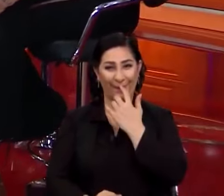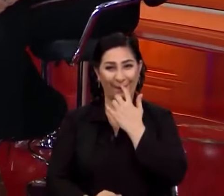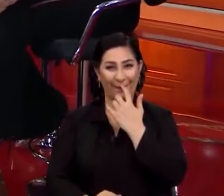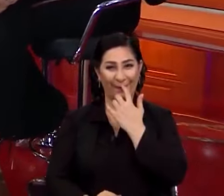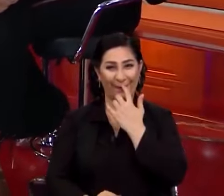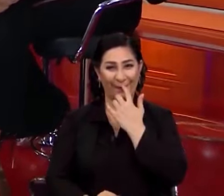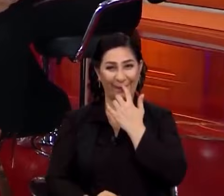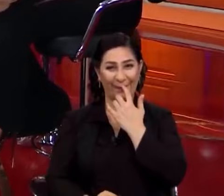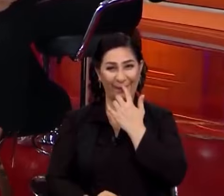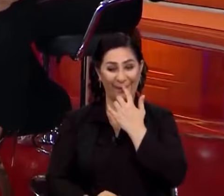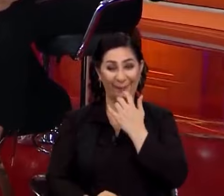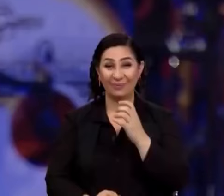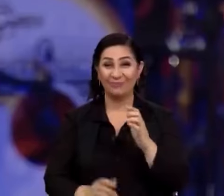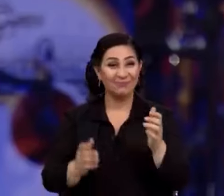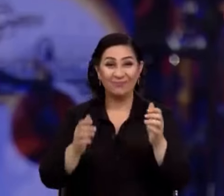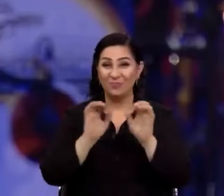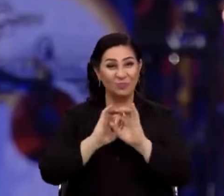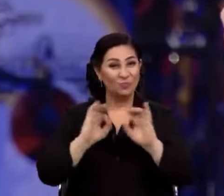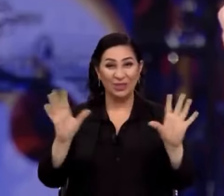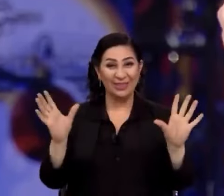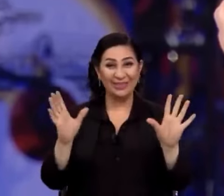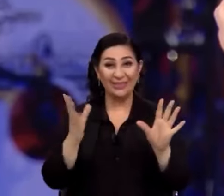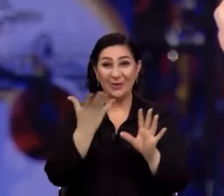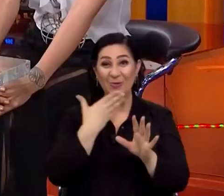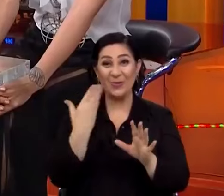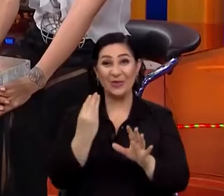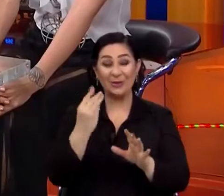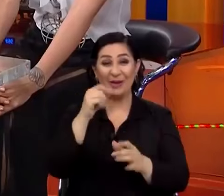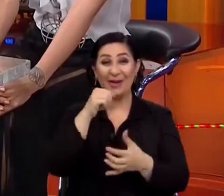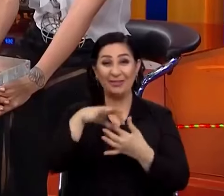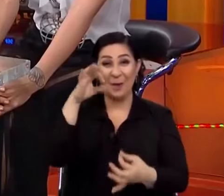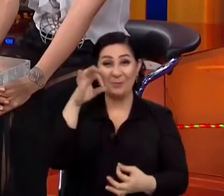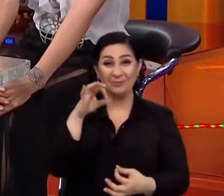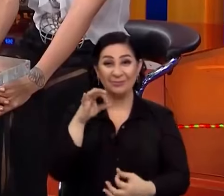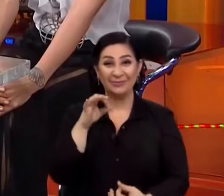olmaz inanamıyorum Bu kadar güzel bir